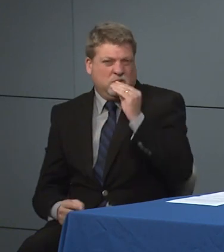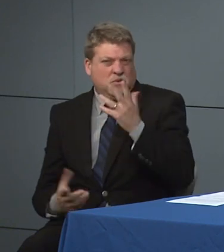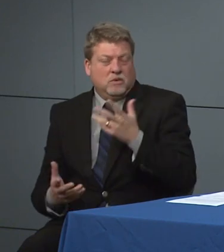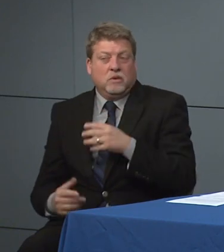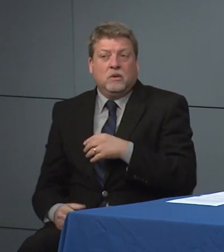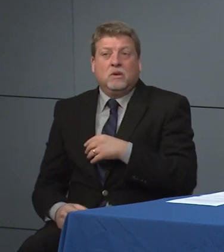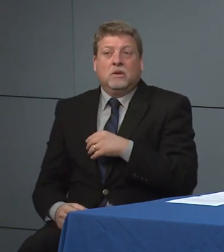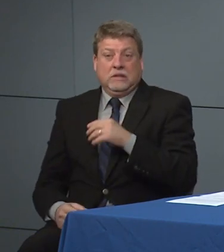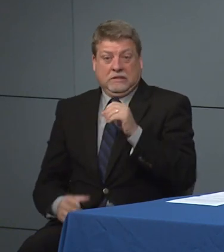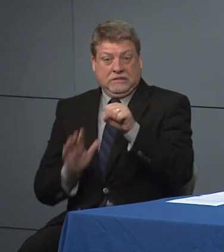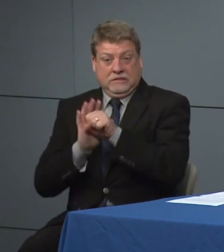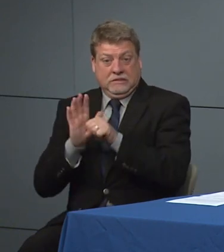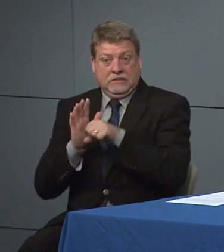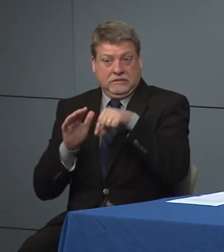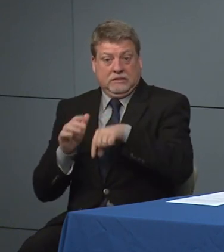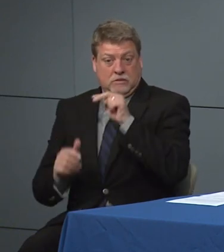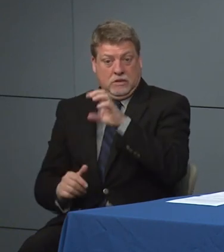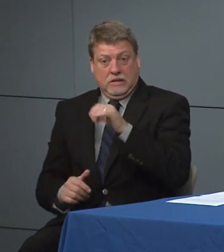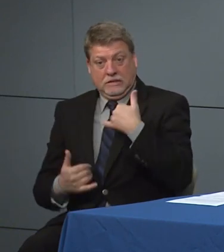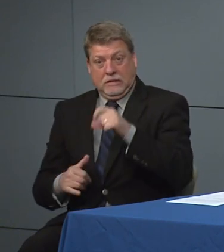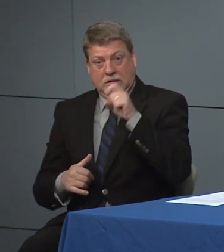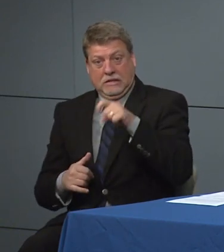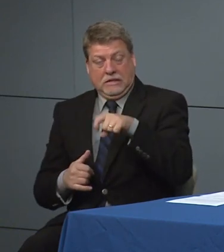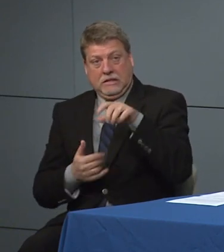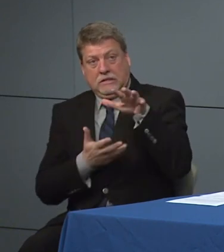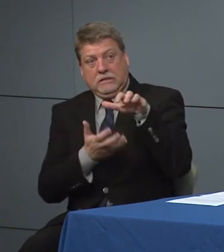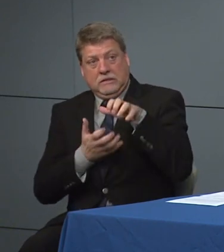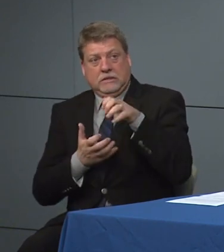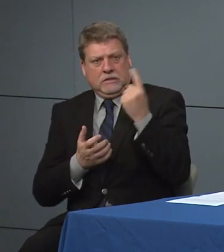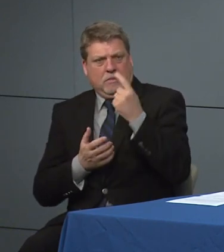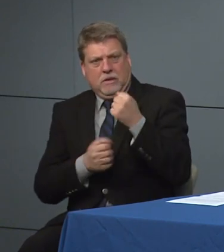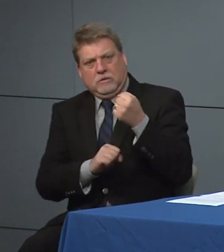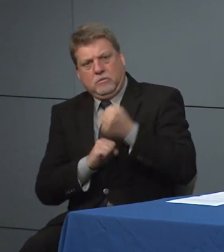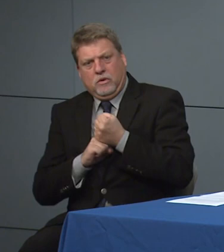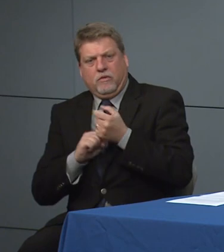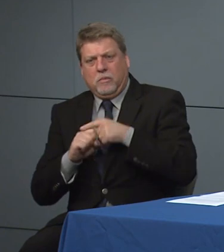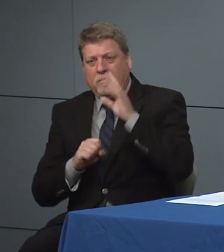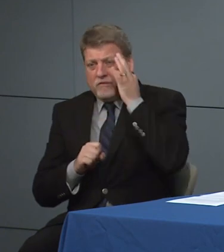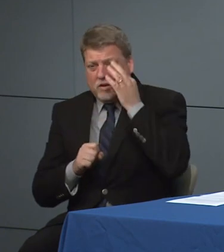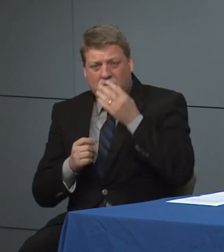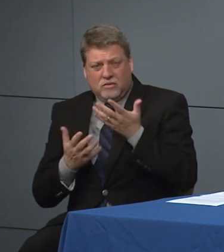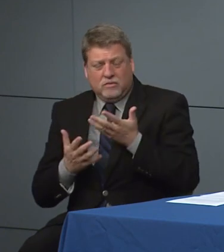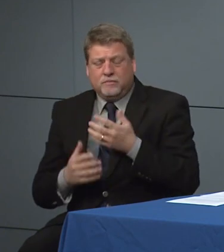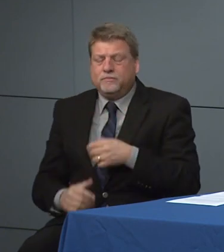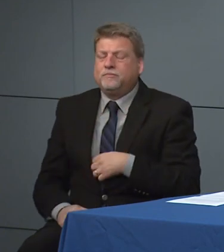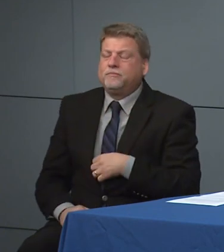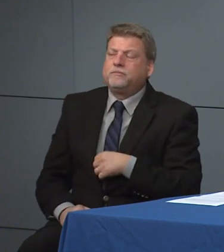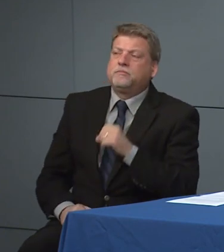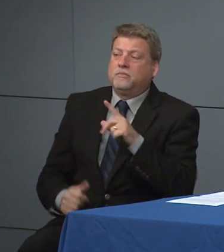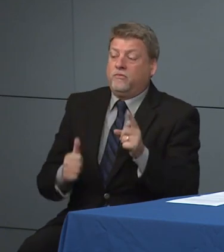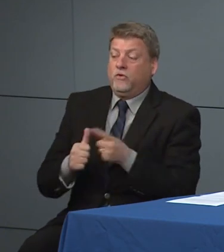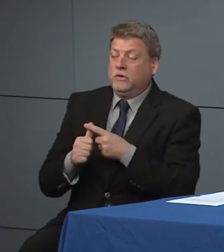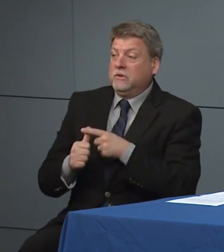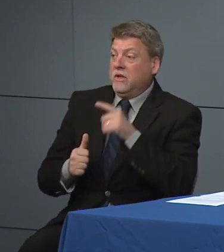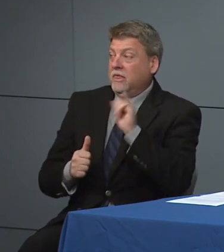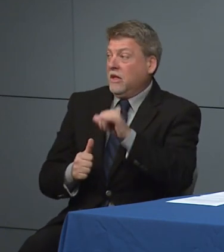vista necesidades por parte del Estado por de del Gobierno federal. Y si estas están recibiendo bueno, pues yo no